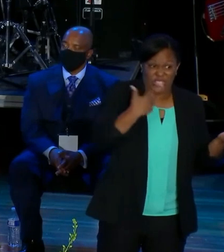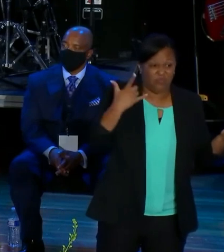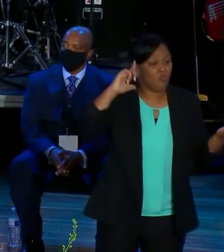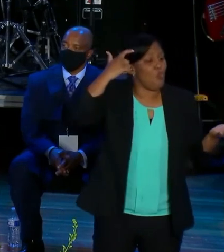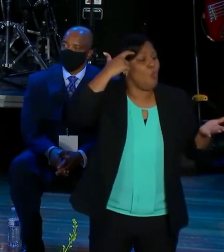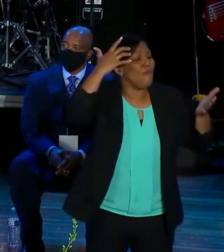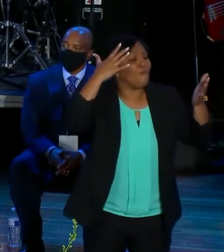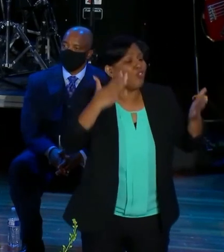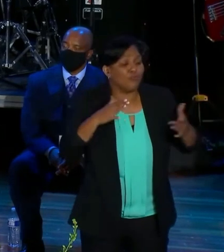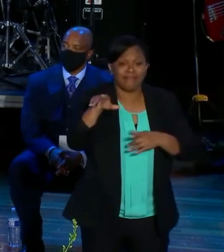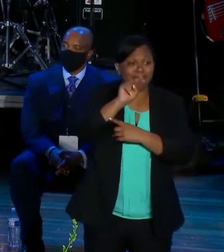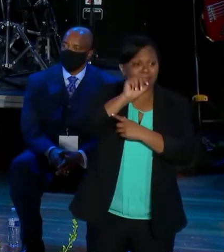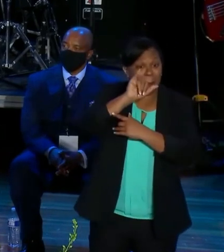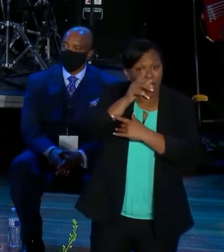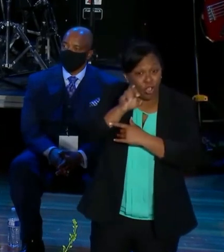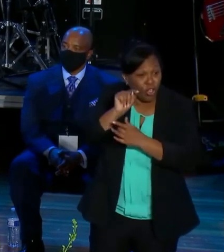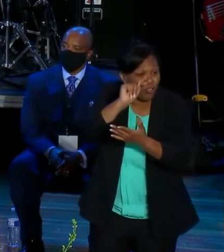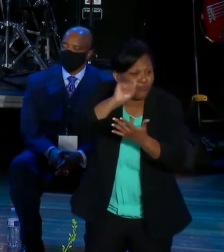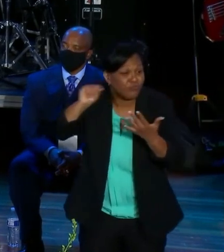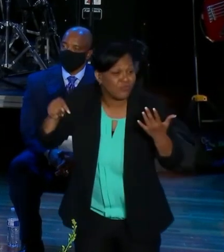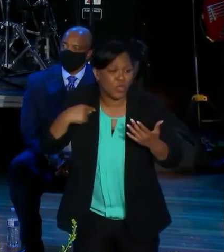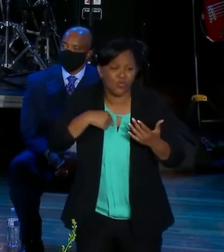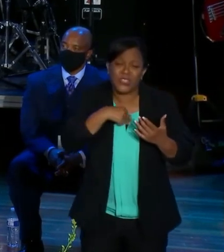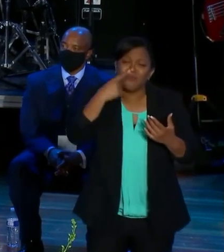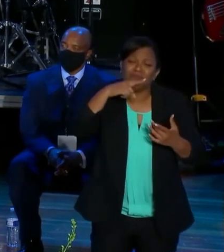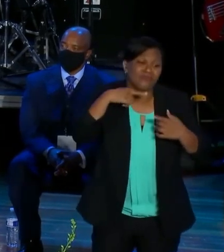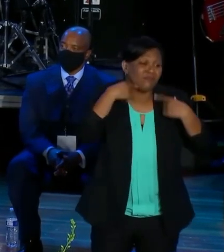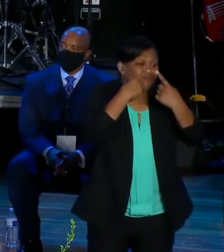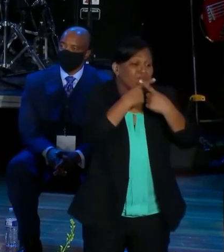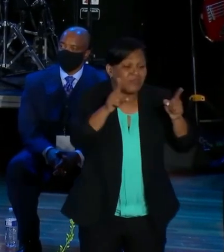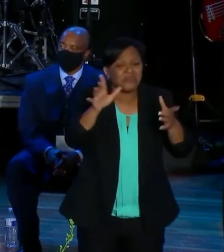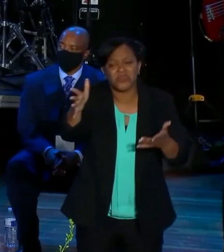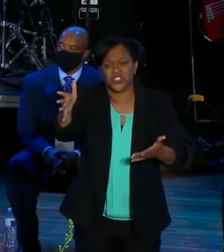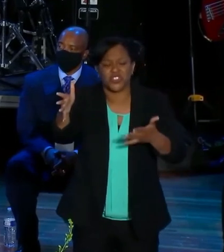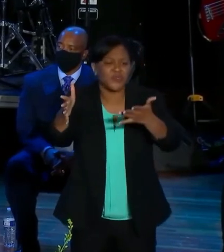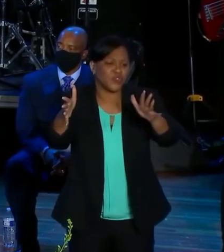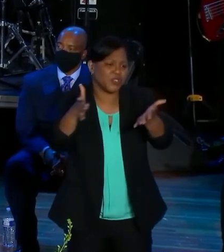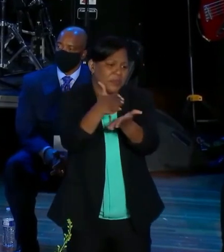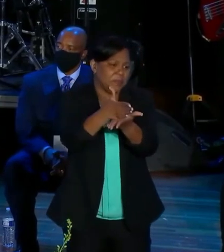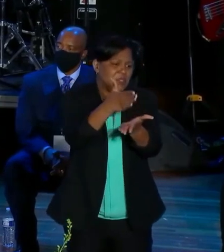Men det verkar som om några i det kriminella rättssystemet har problem med att se på ett klipp